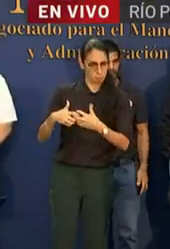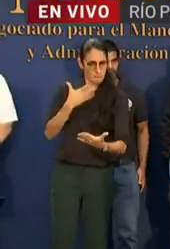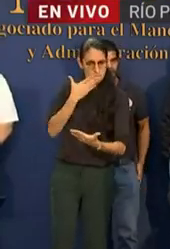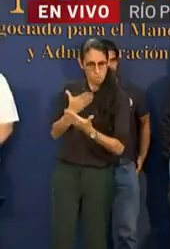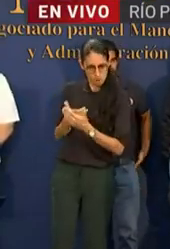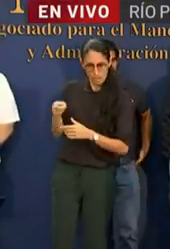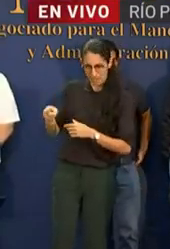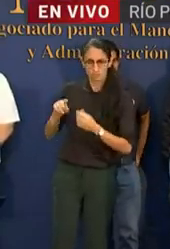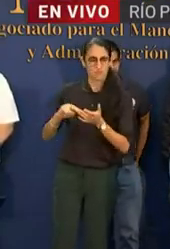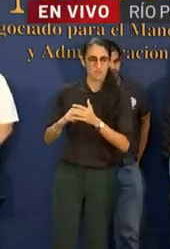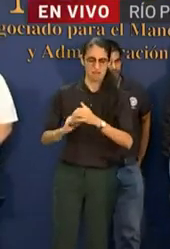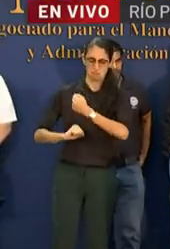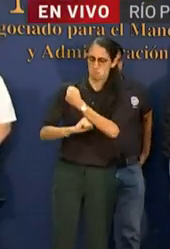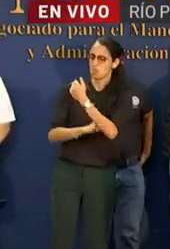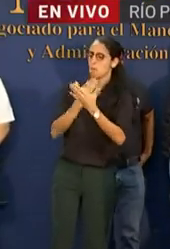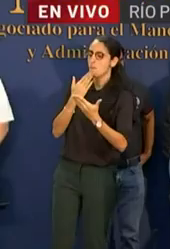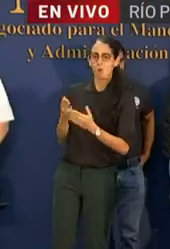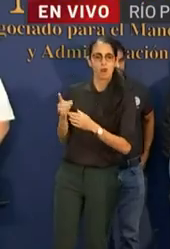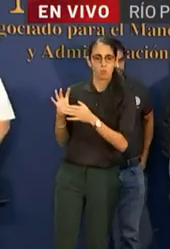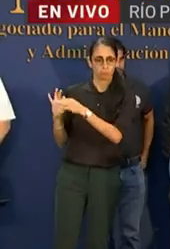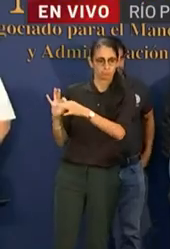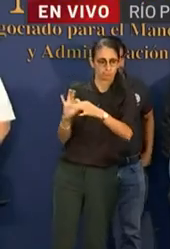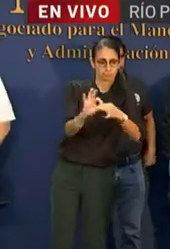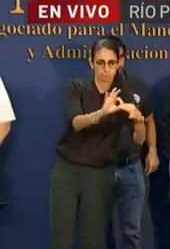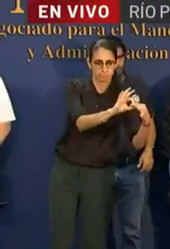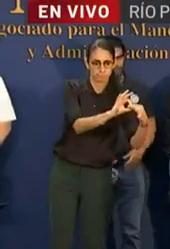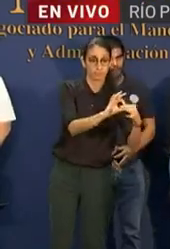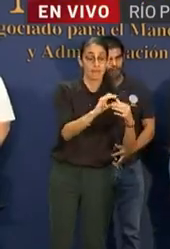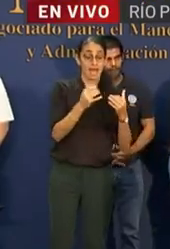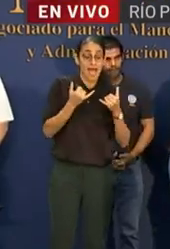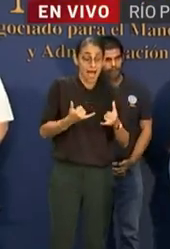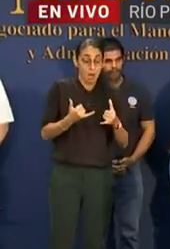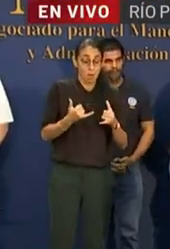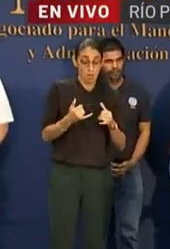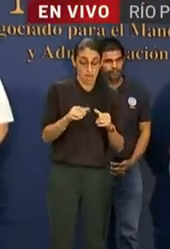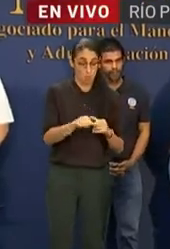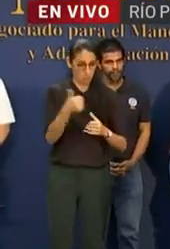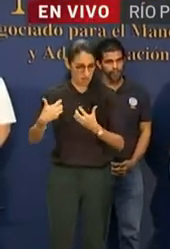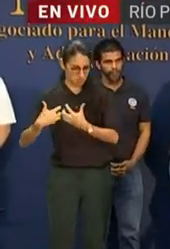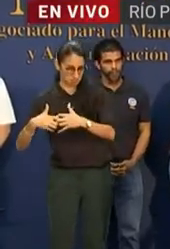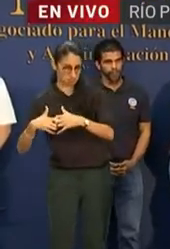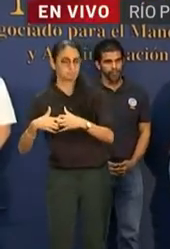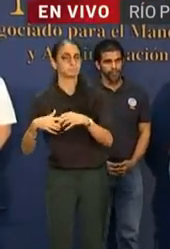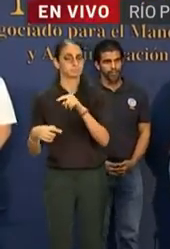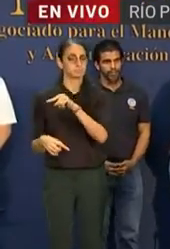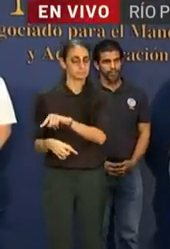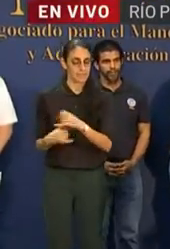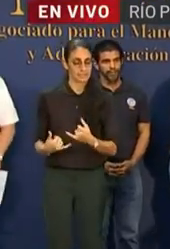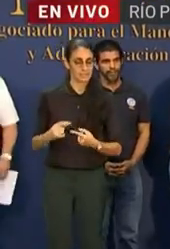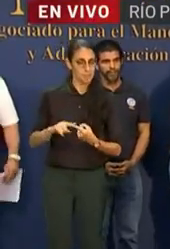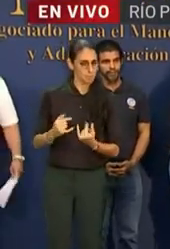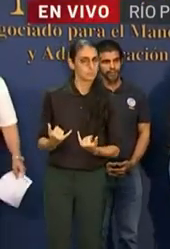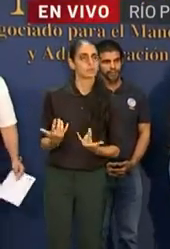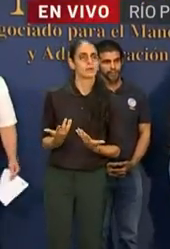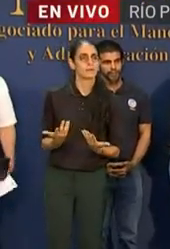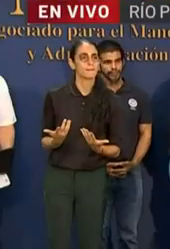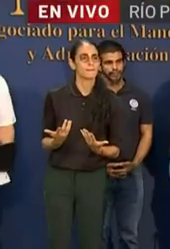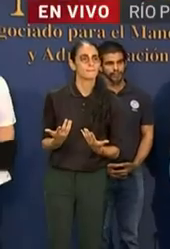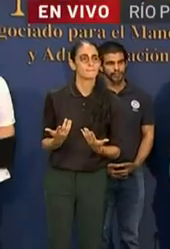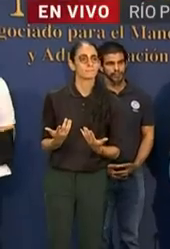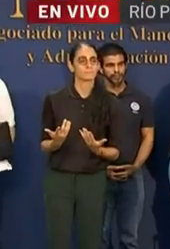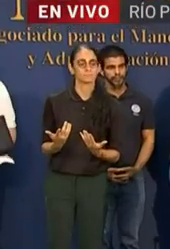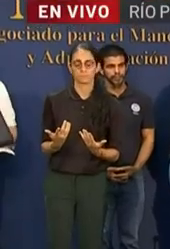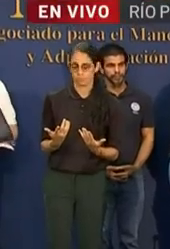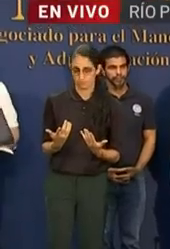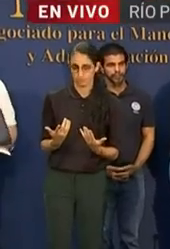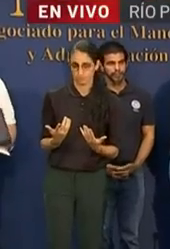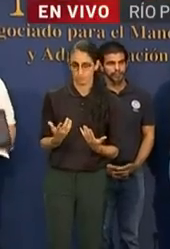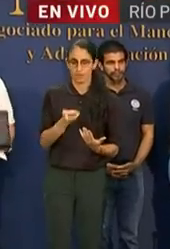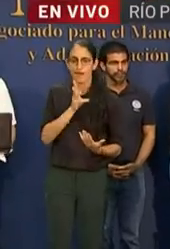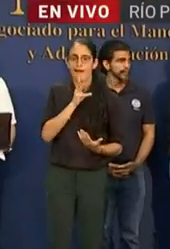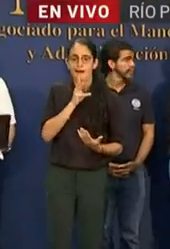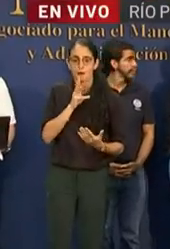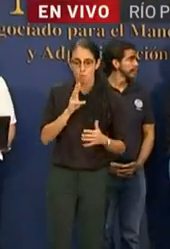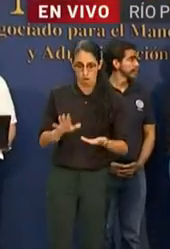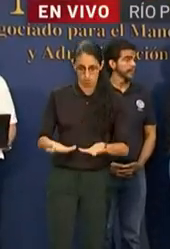ELÉCTRICO. CON